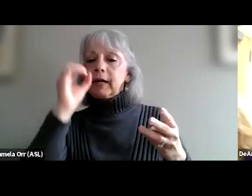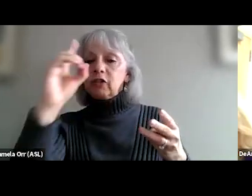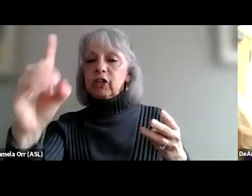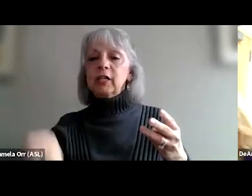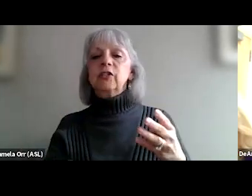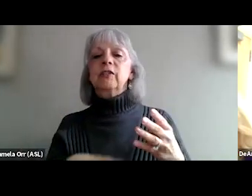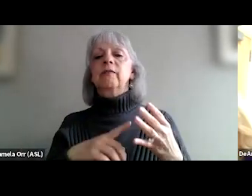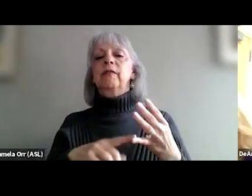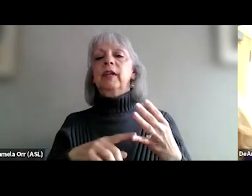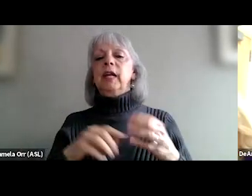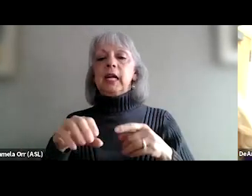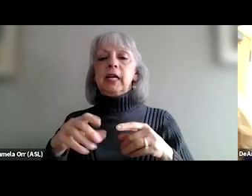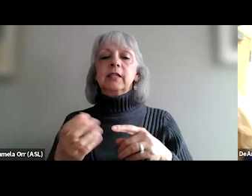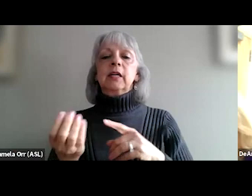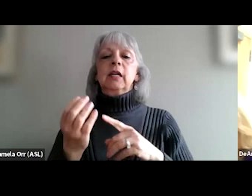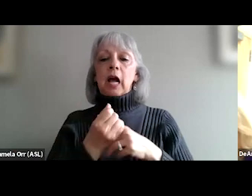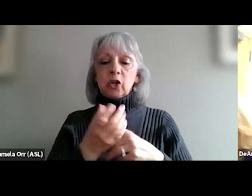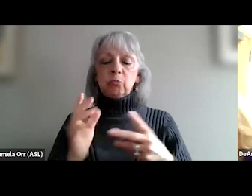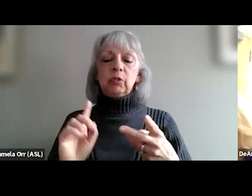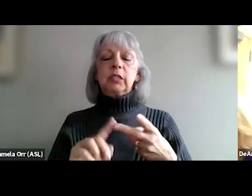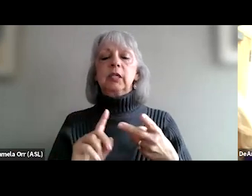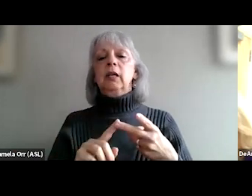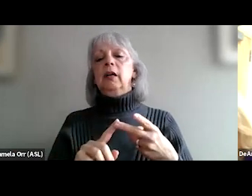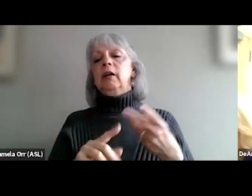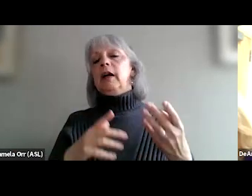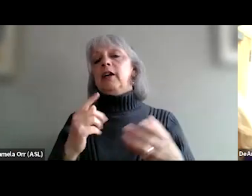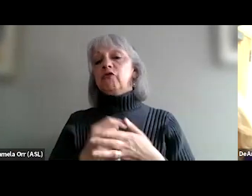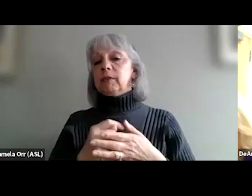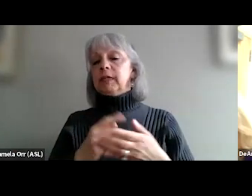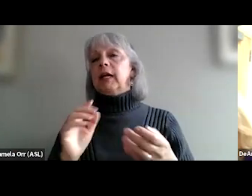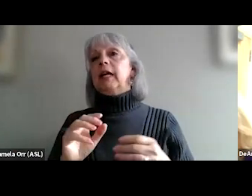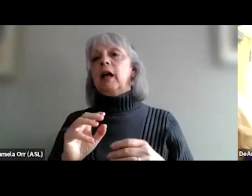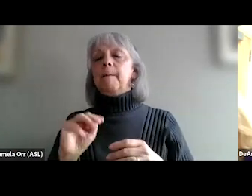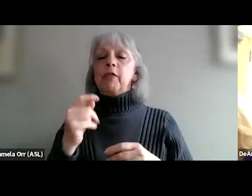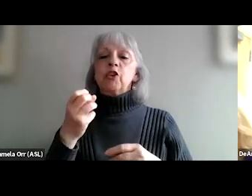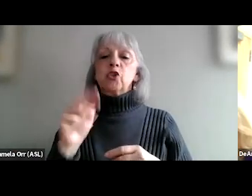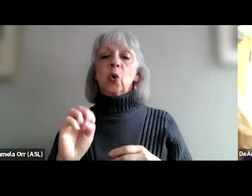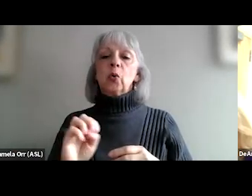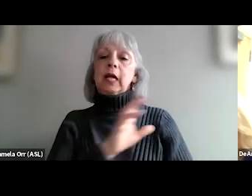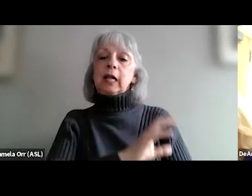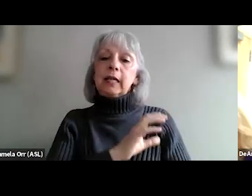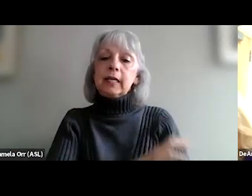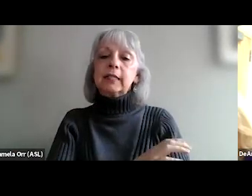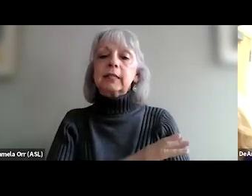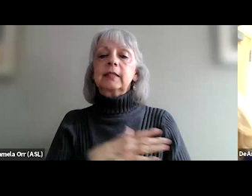También ayudamos a conectar a los residentes con opciones de tratamiento como clínicas de metadona, viviendas de relevo, centros de sobriedad